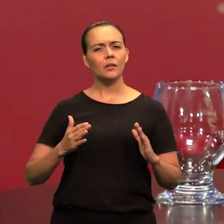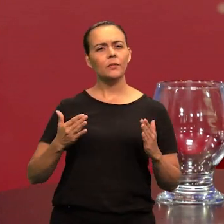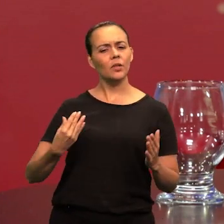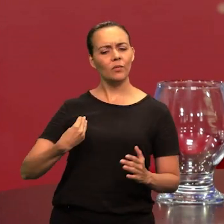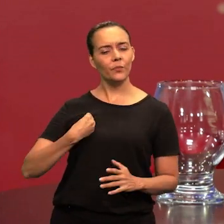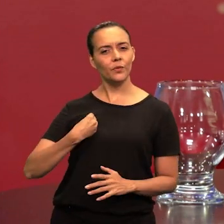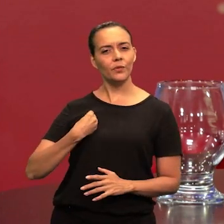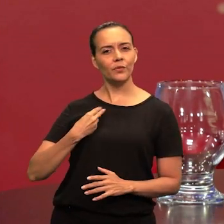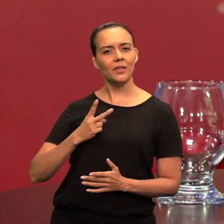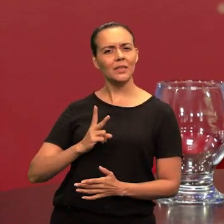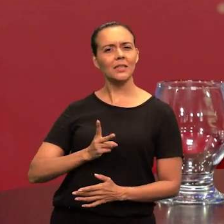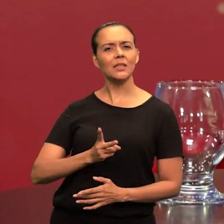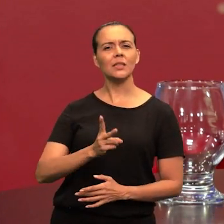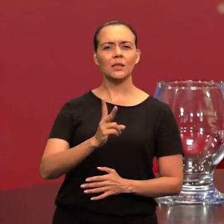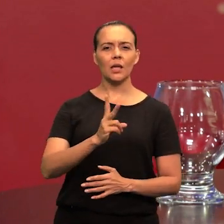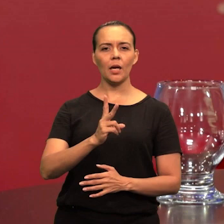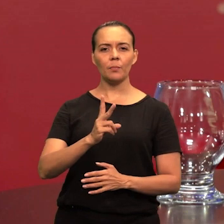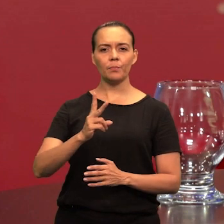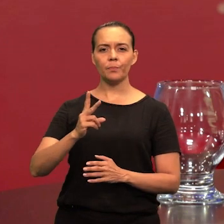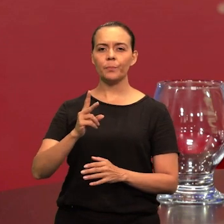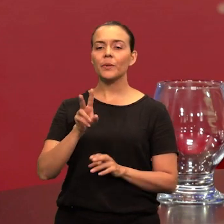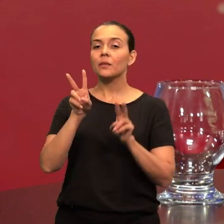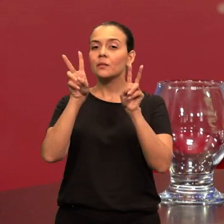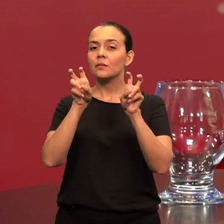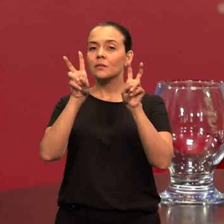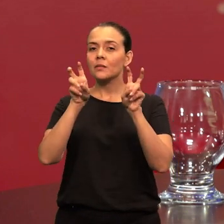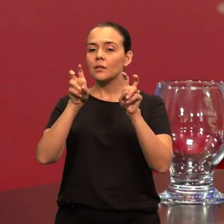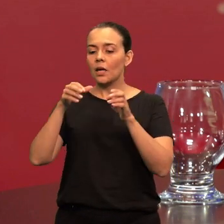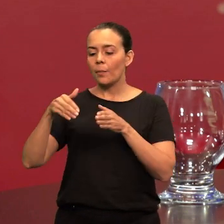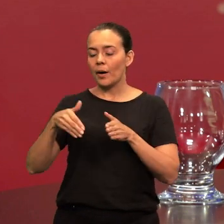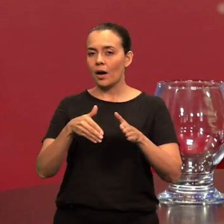Então, você vai ver sempre Confúcio falando sobre o caminho do meio.